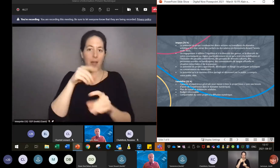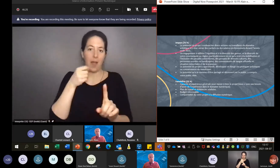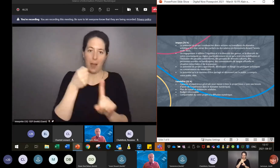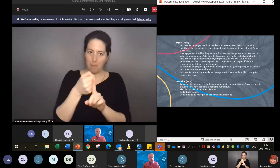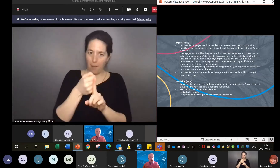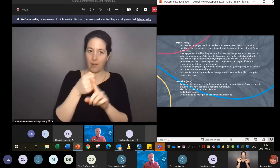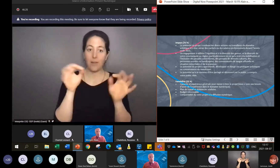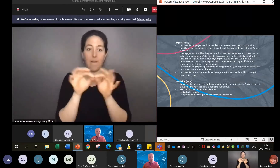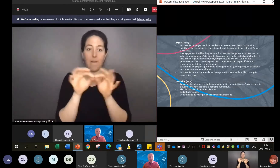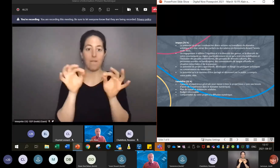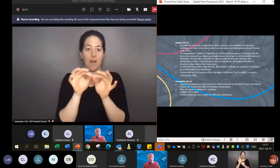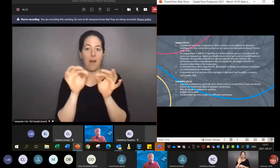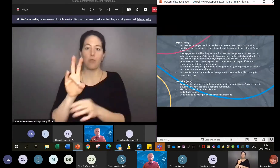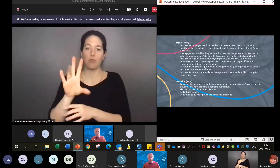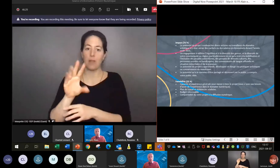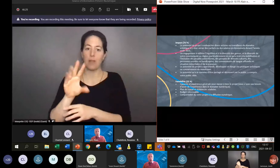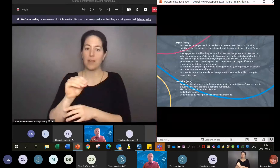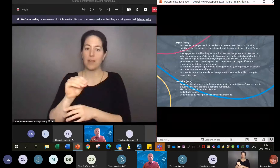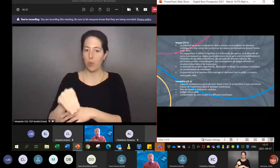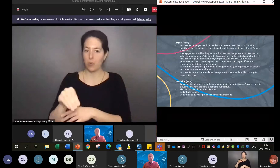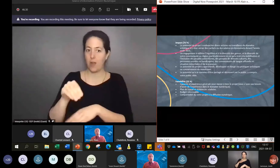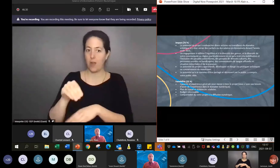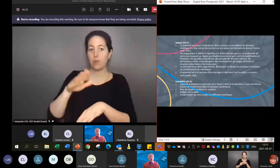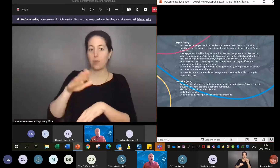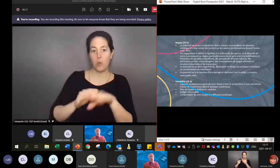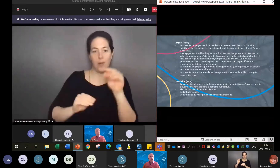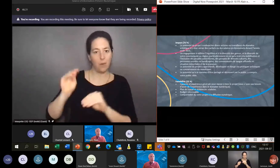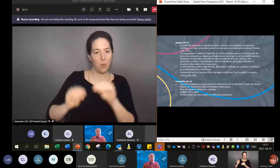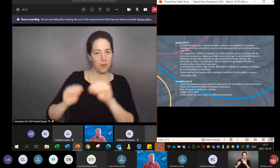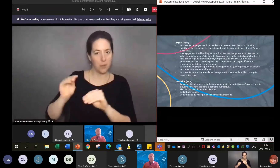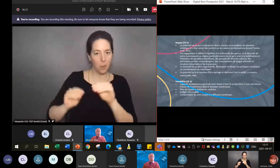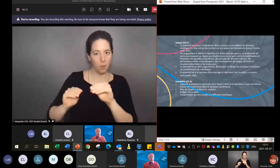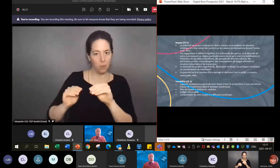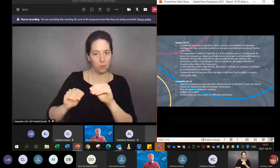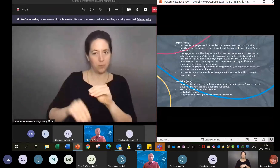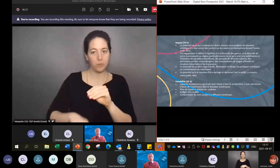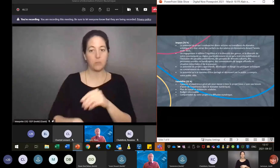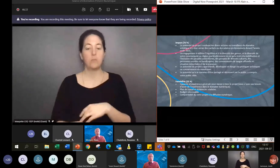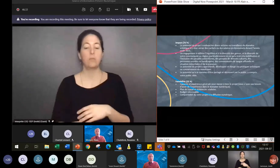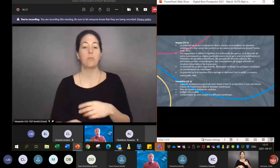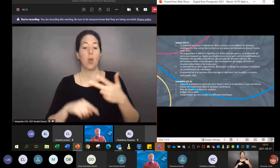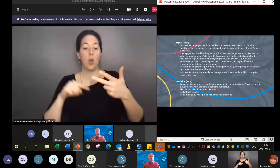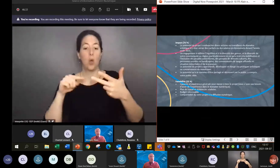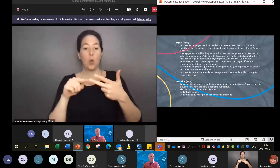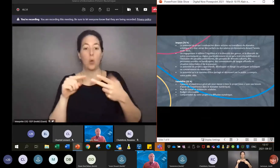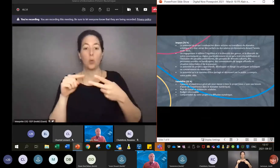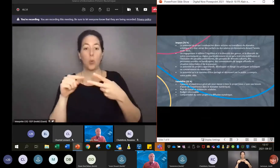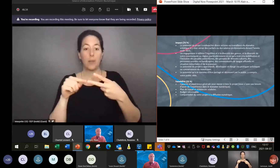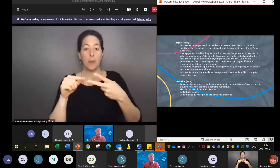évaluation. Le deuxième critère d’évaluation, c’est la